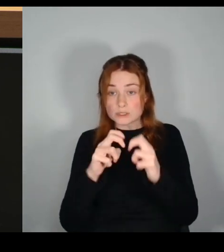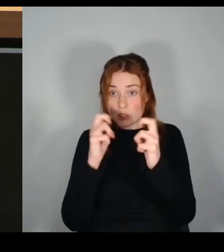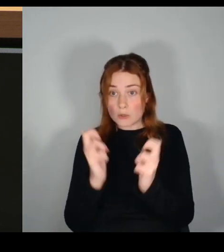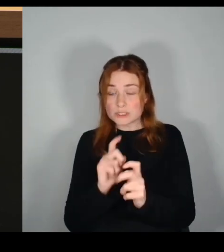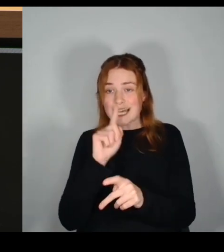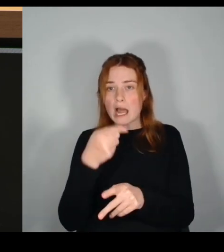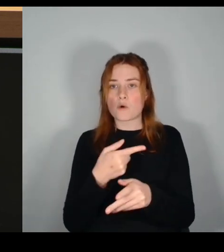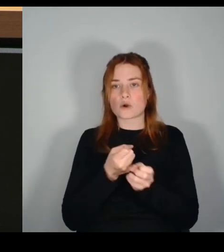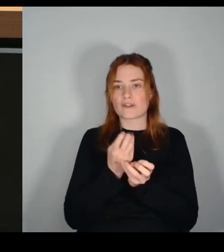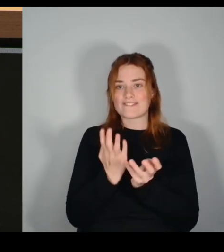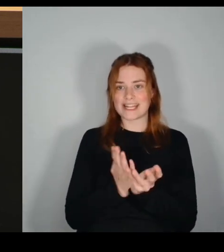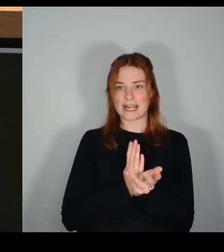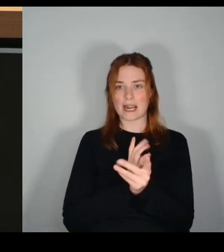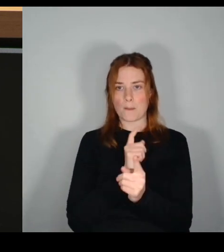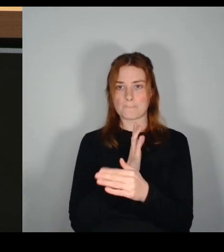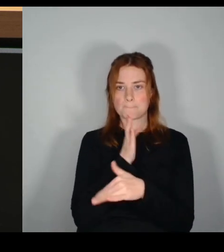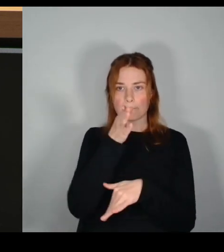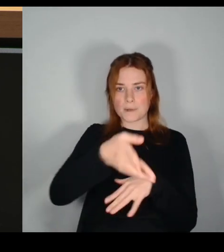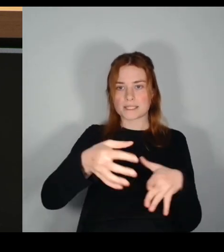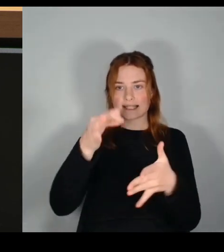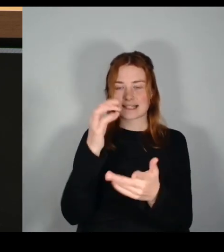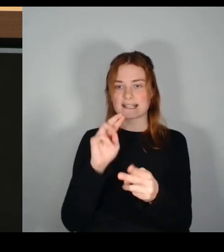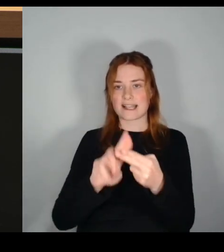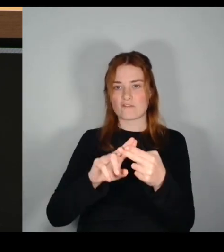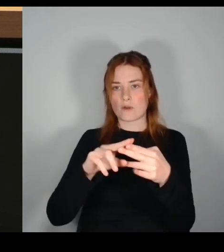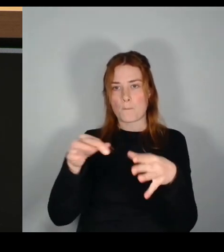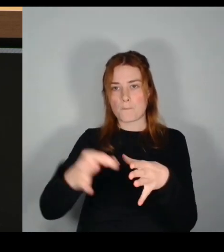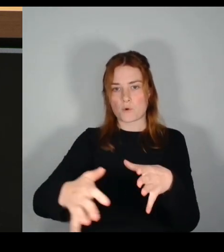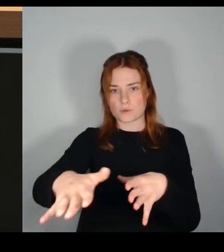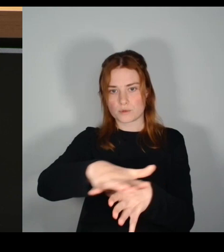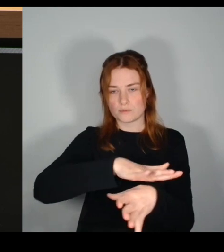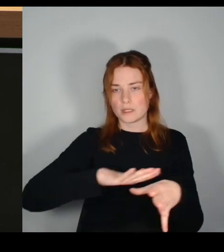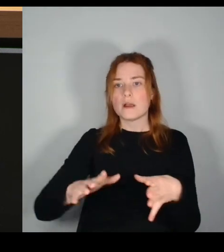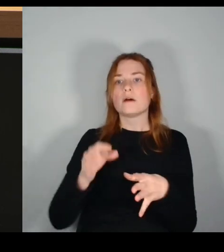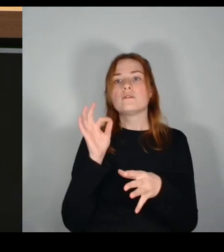Das Tuntenhaus ist nicht nur eine Institution für queere Menschen, sondern für uns alle.